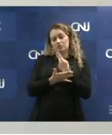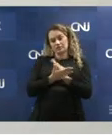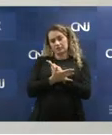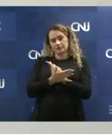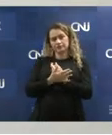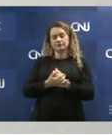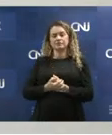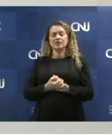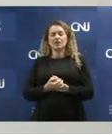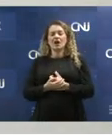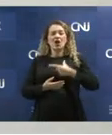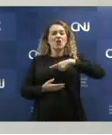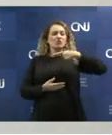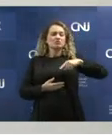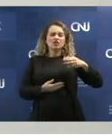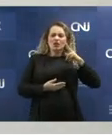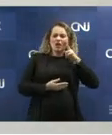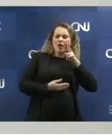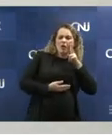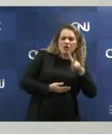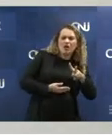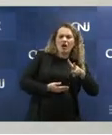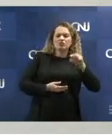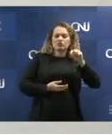e não tenha atentado para as obrigações